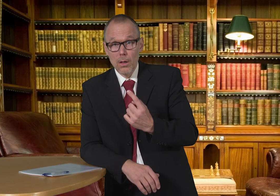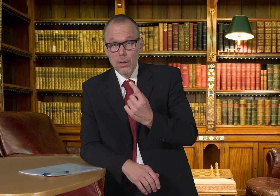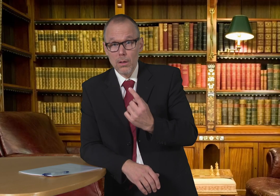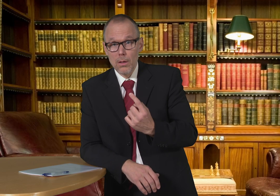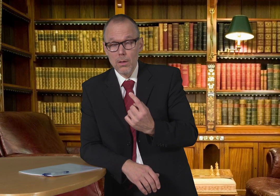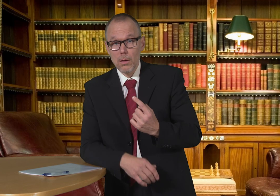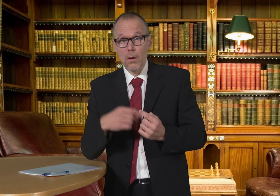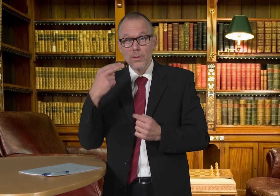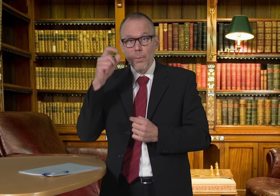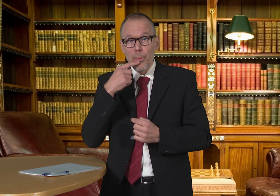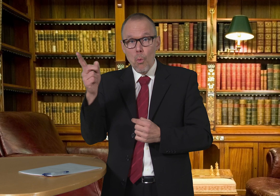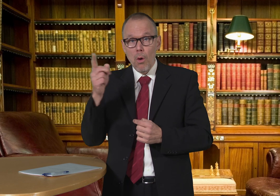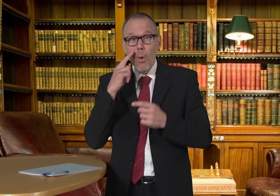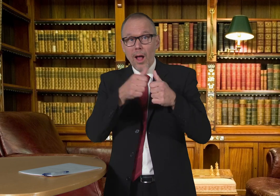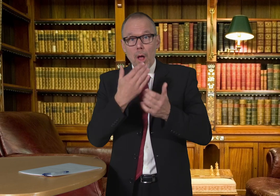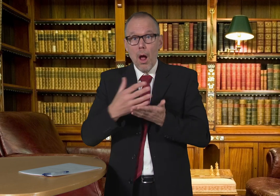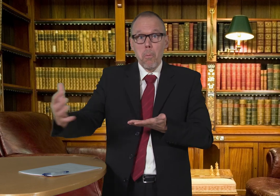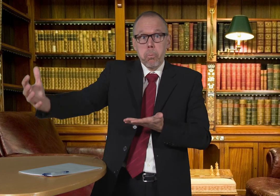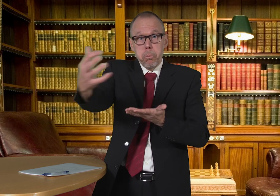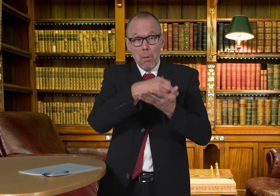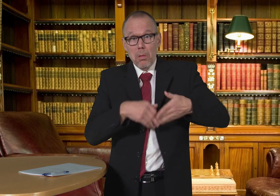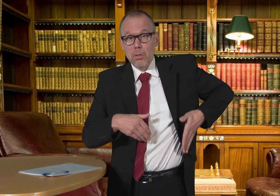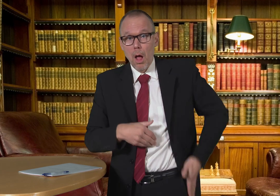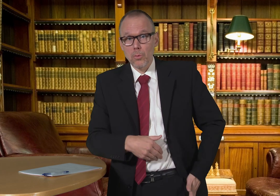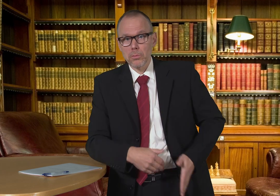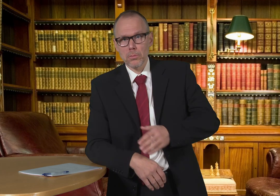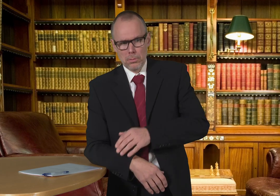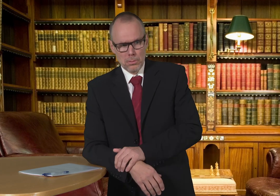Kas kummaa. Kuurojen Liiton keräämät varatko siis päätyvät vain työntekijöiden taskuun?